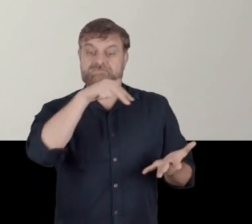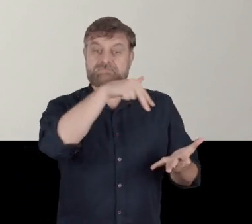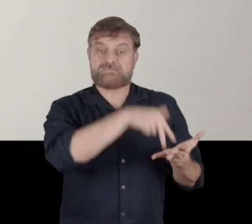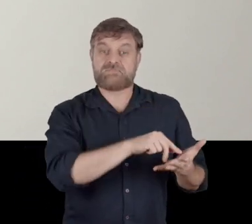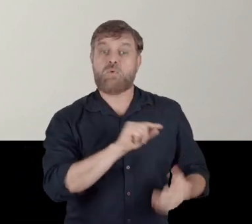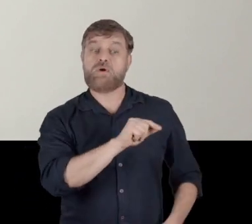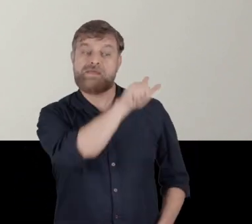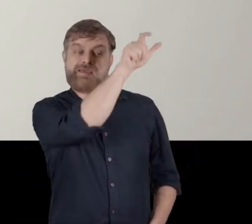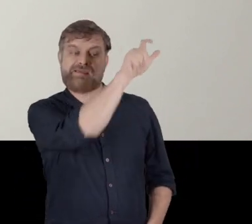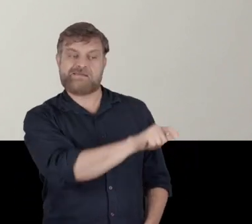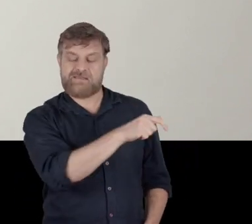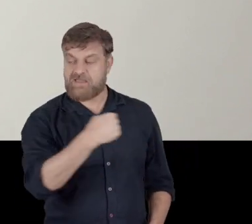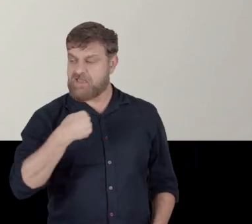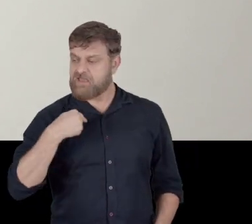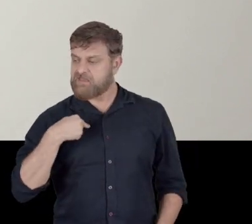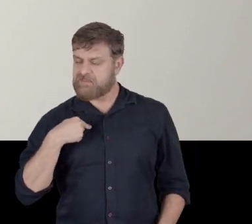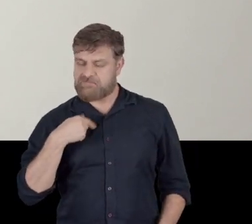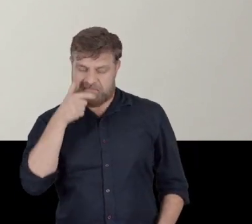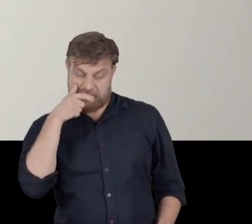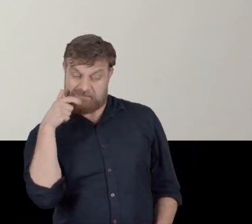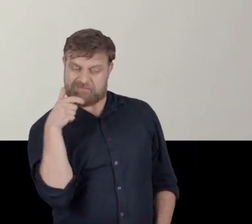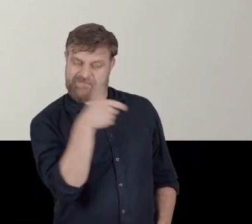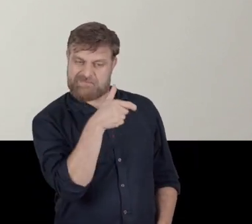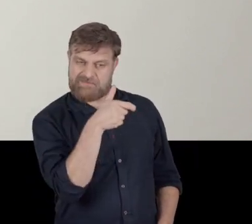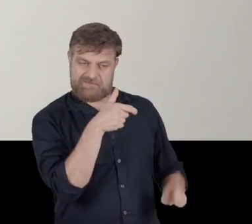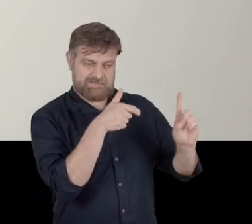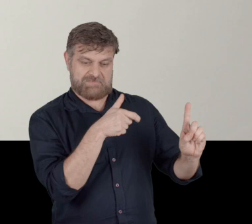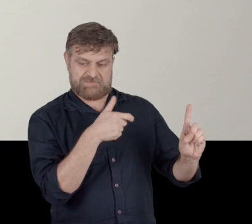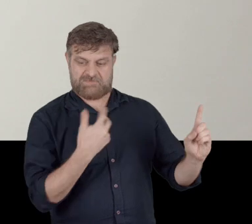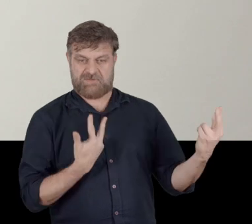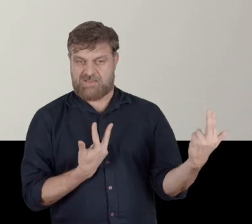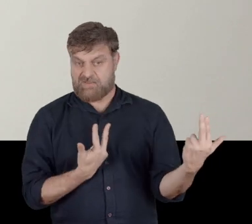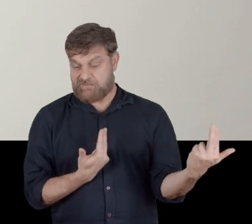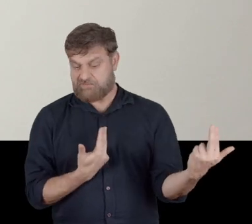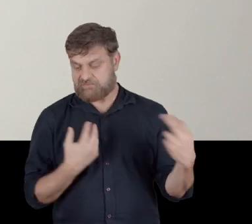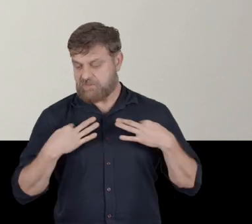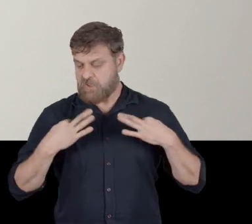Eu viraria o meu pescoço para prestar atenção nesse visual que a pessoa está propondo?